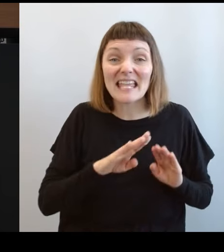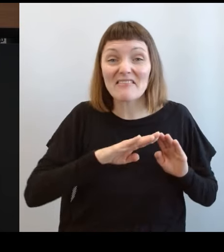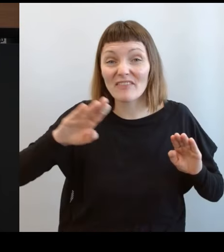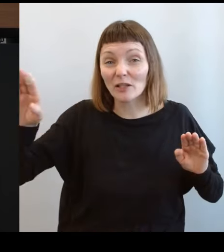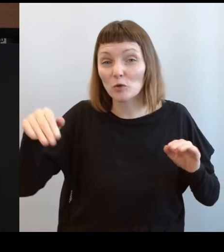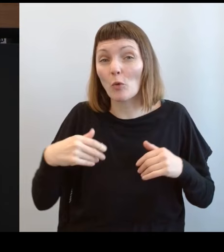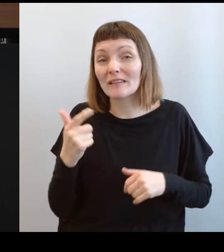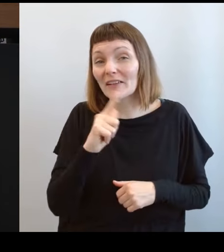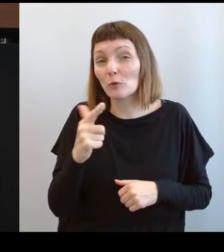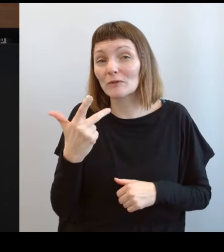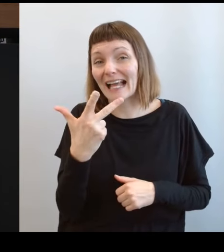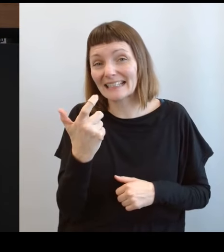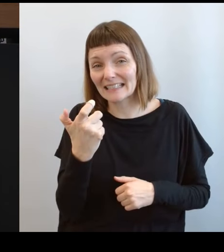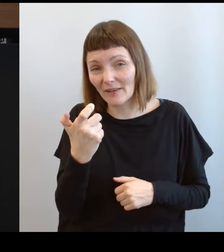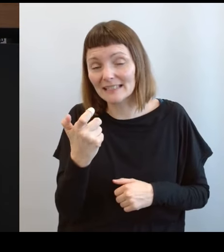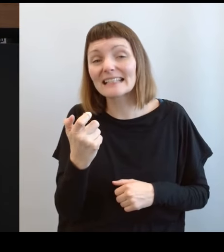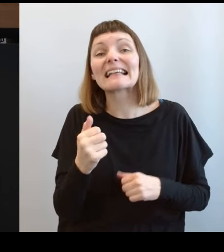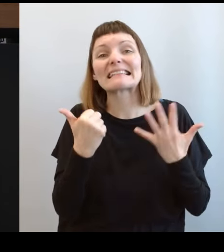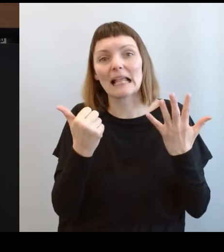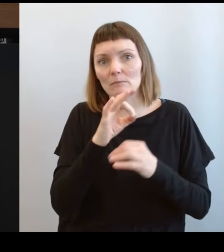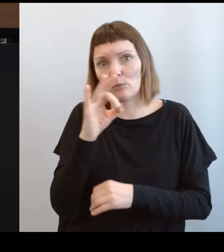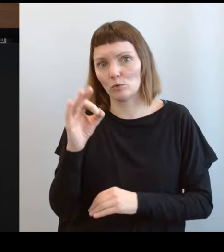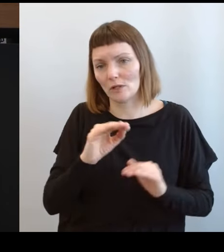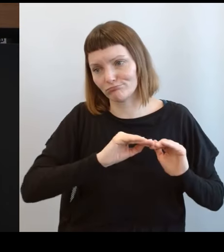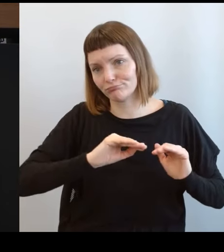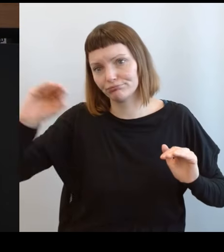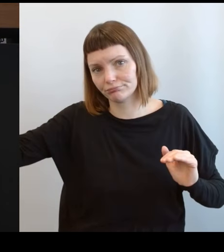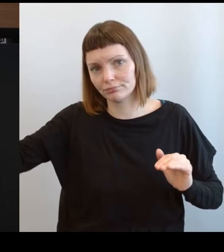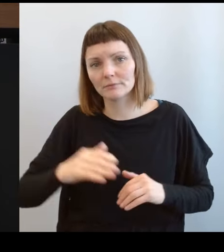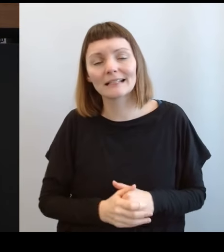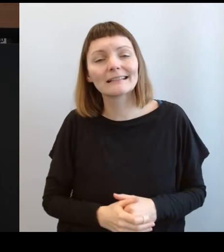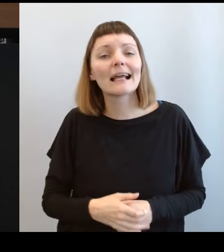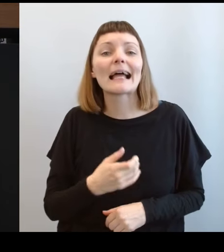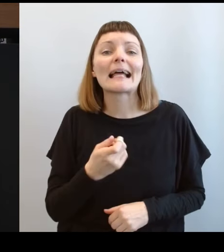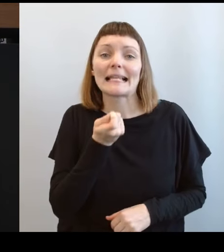Nahrungsmittel verteuerten sich im Jahresdurchschnitt 2023 besonders